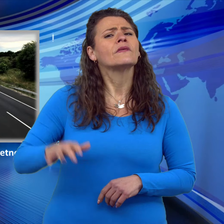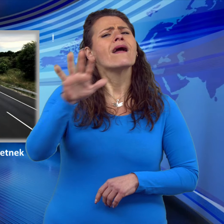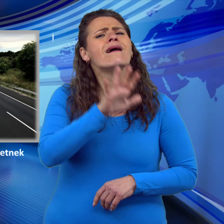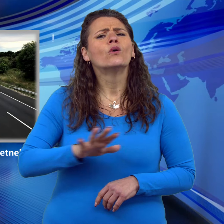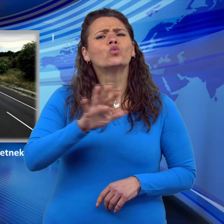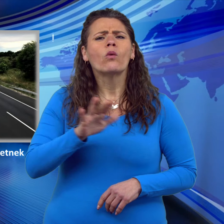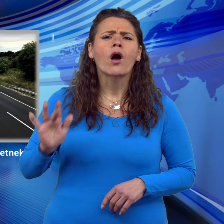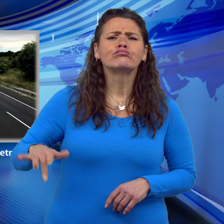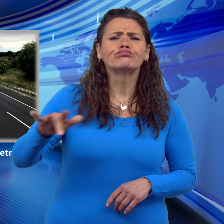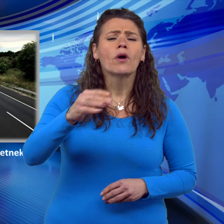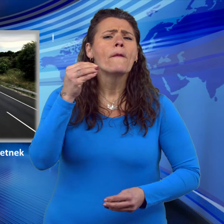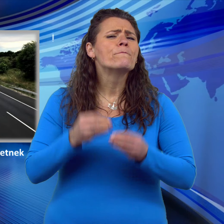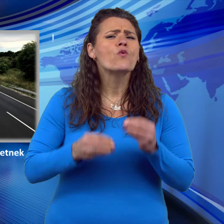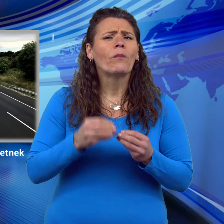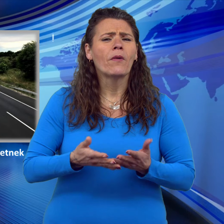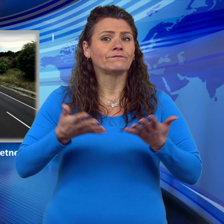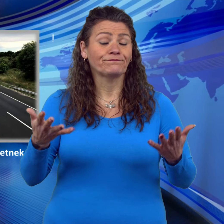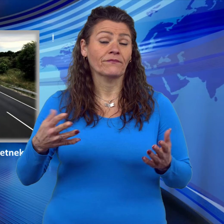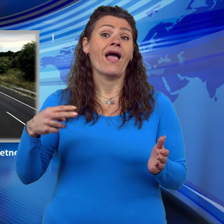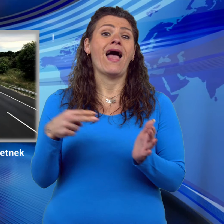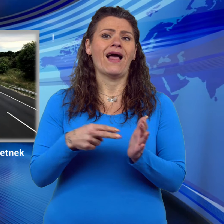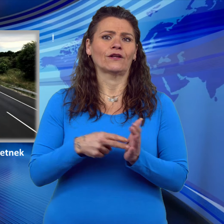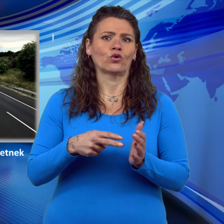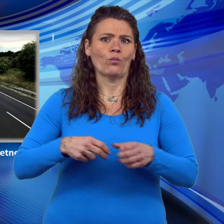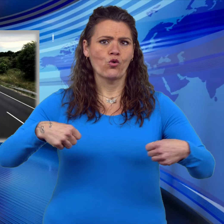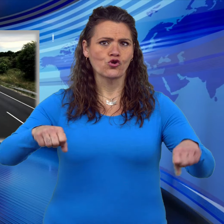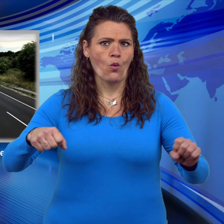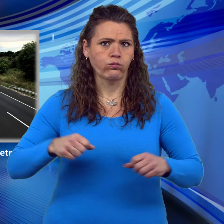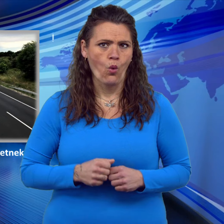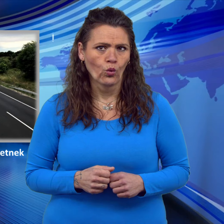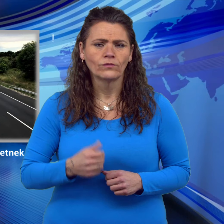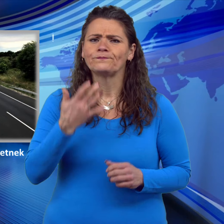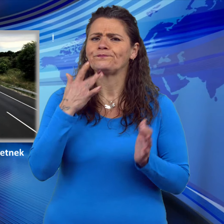Európa többi országában egyre nagyobb gondot okoz az elektromos robogók használata.